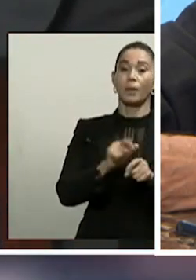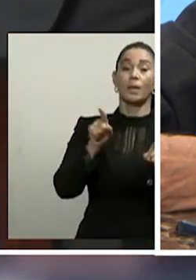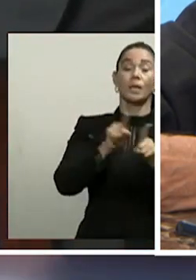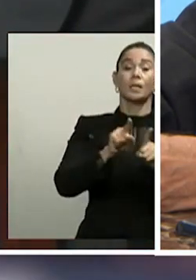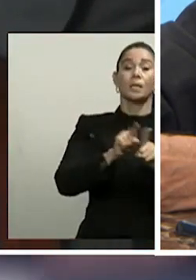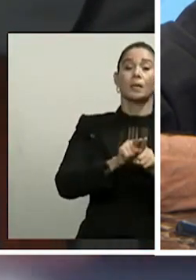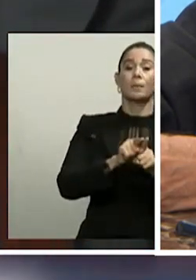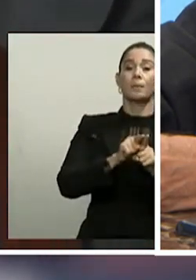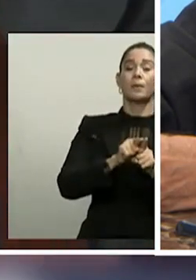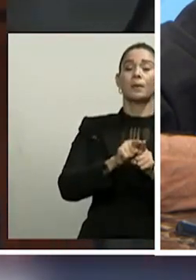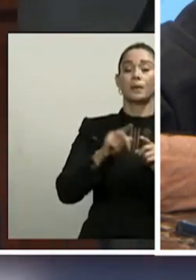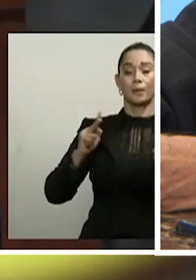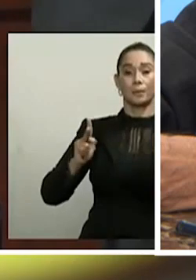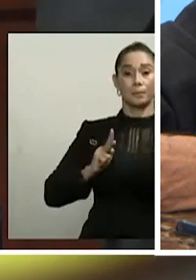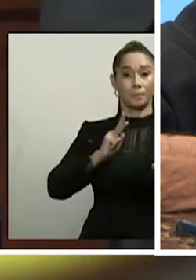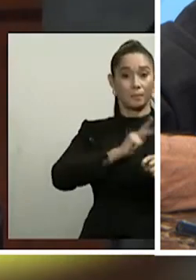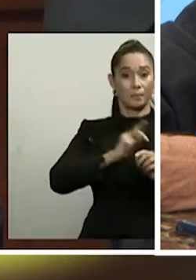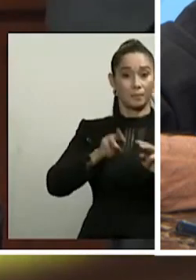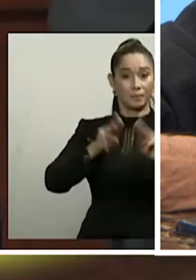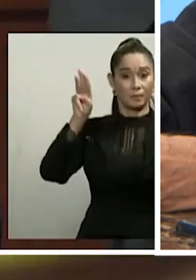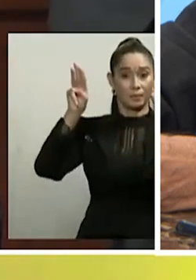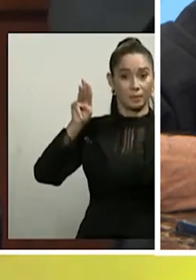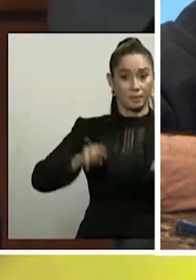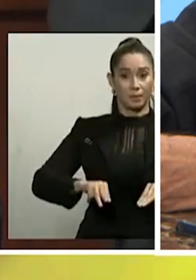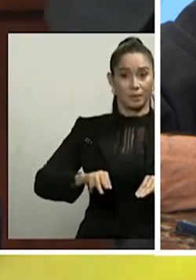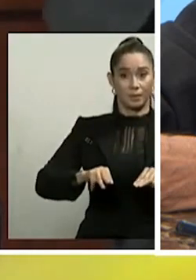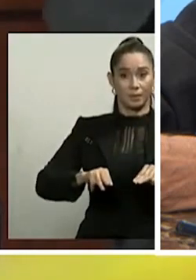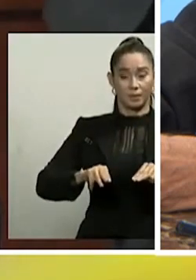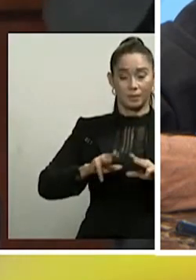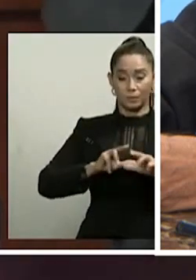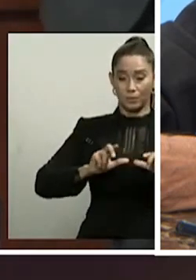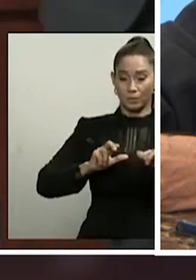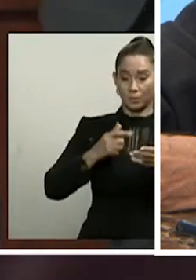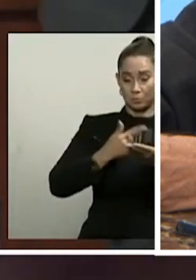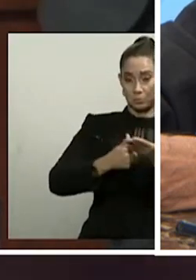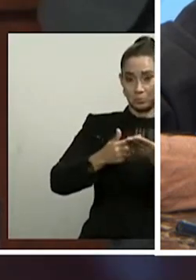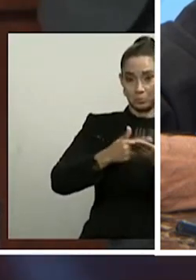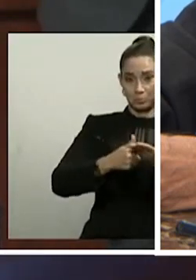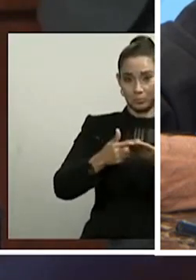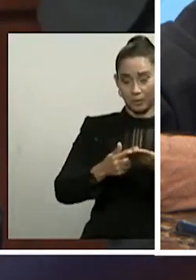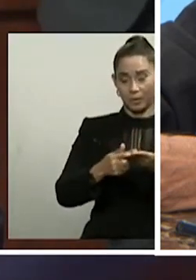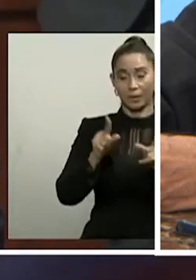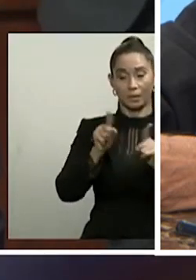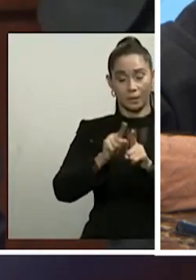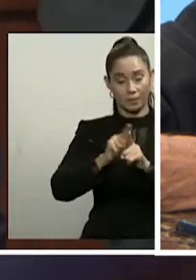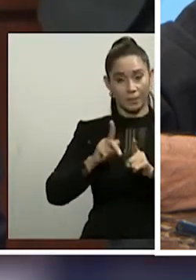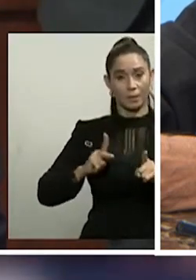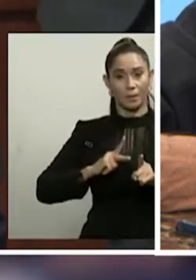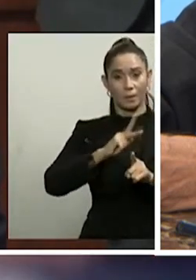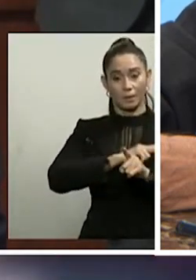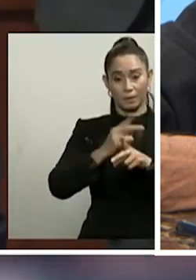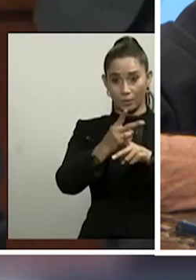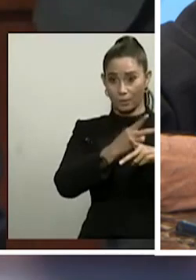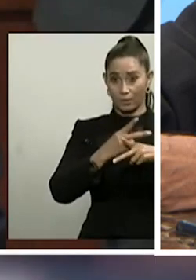momento de una situación especial llega el anuncio del comité nacional de salario vía del gobierno